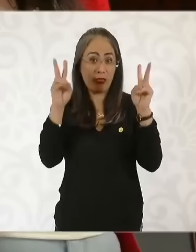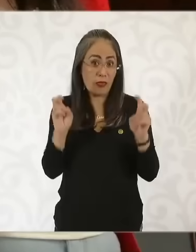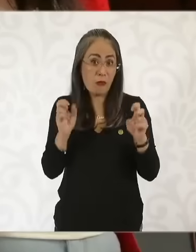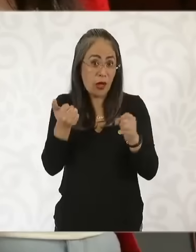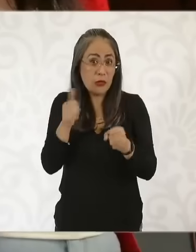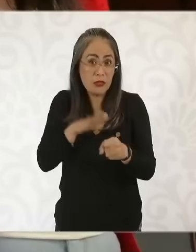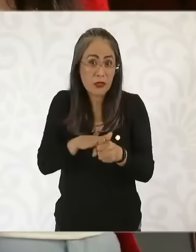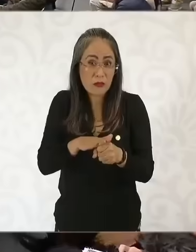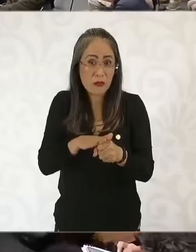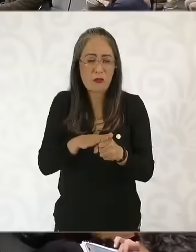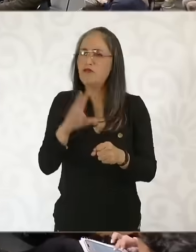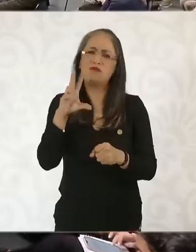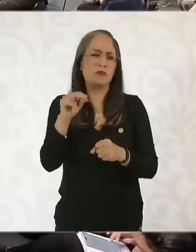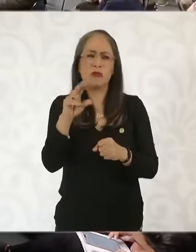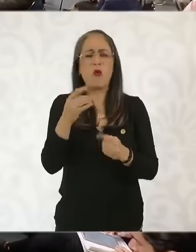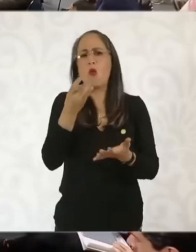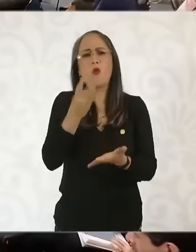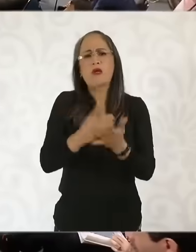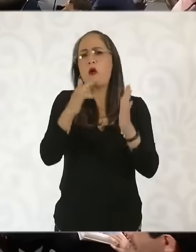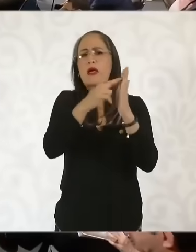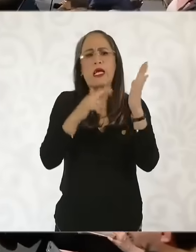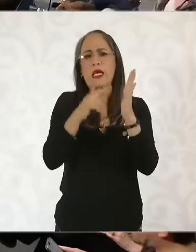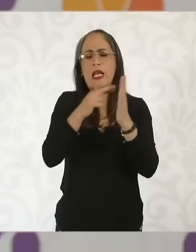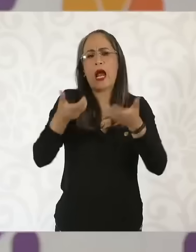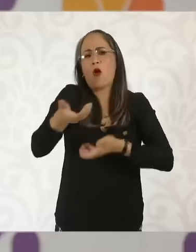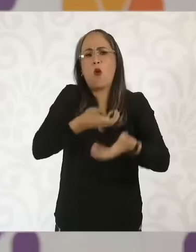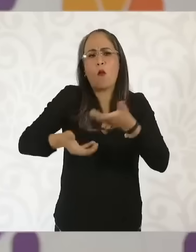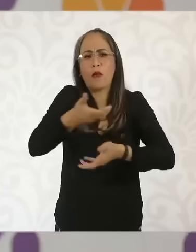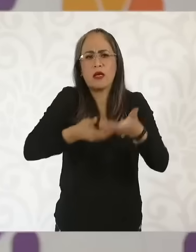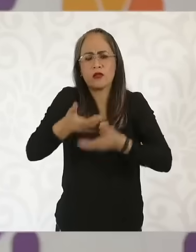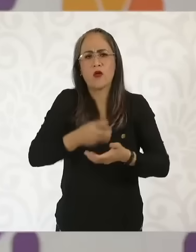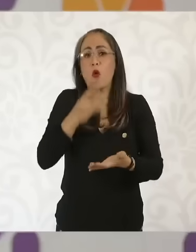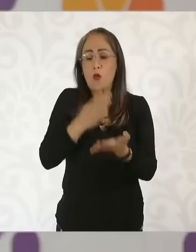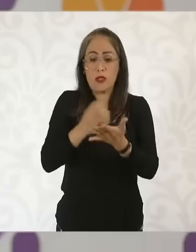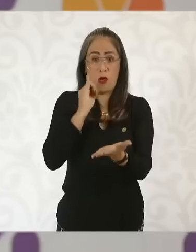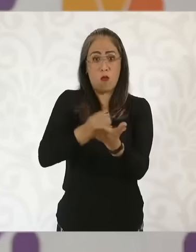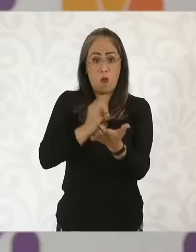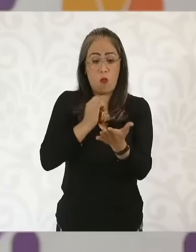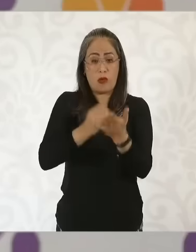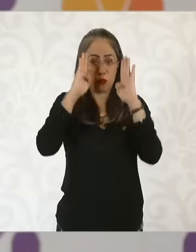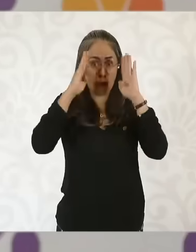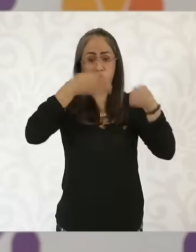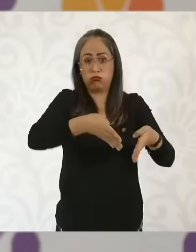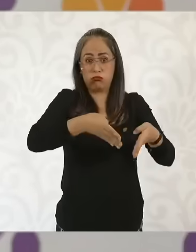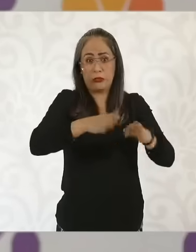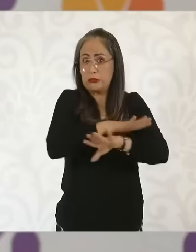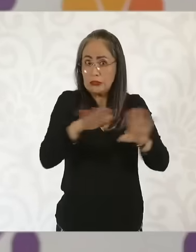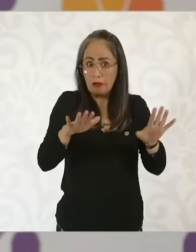¿no? Son temas de regulación comercial, pero todo el comercio no se resuelve solo en aranceles. Eh,